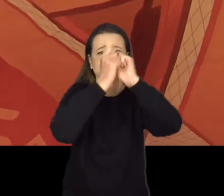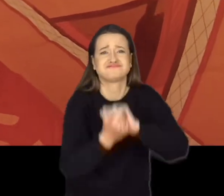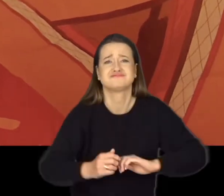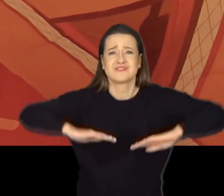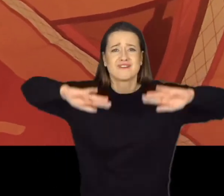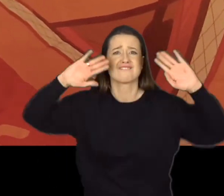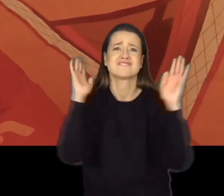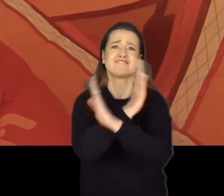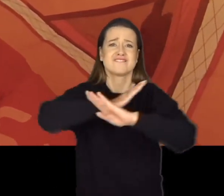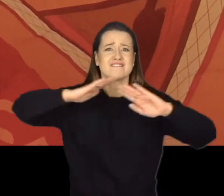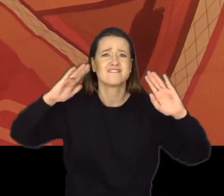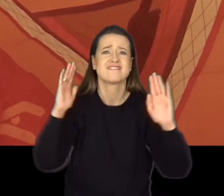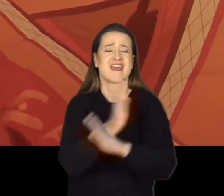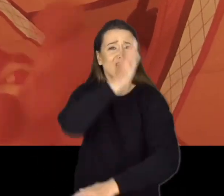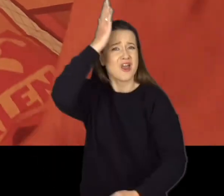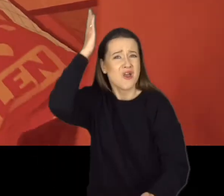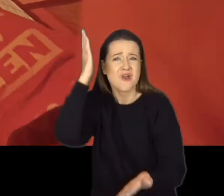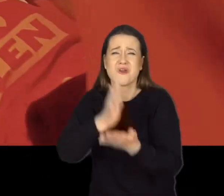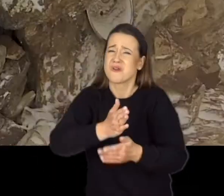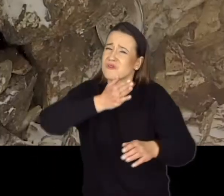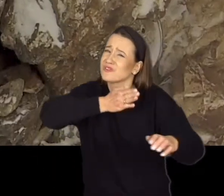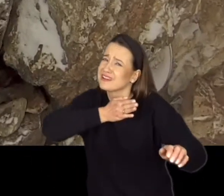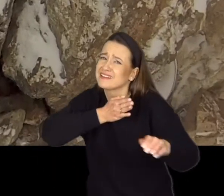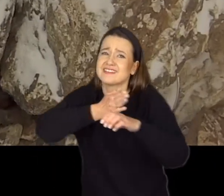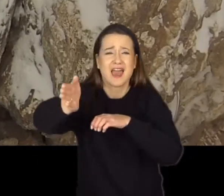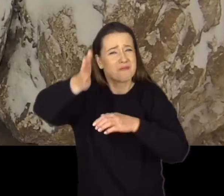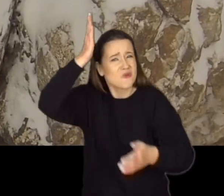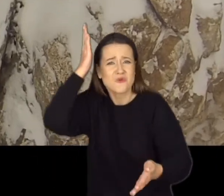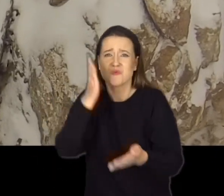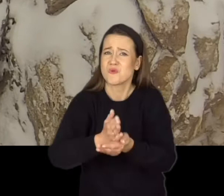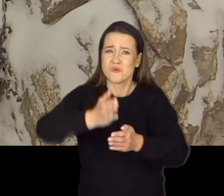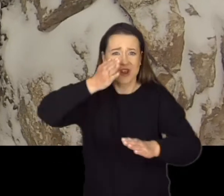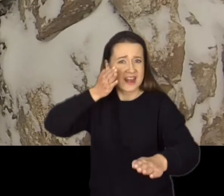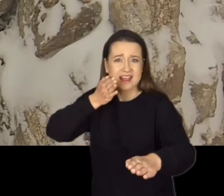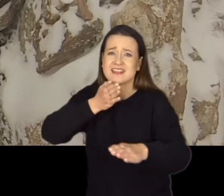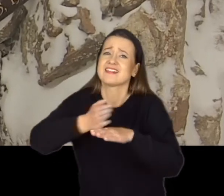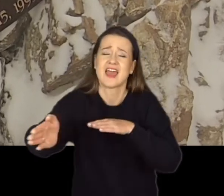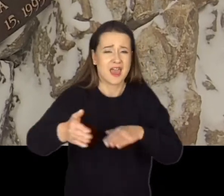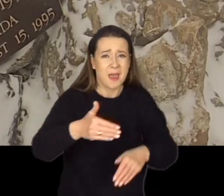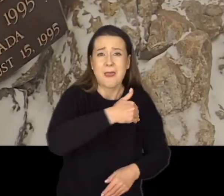Za późno już, za późno już